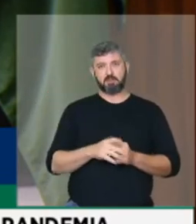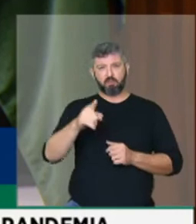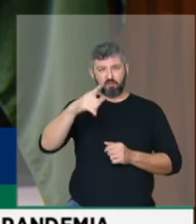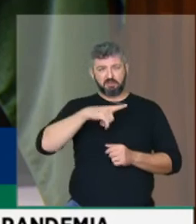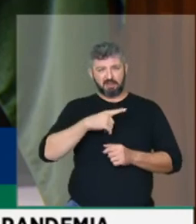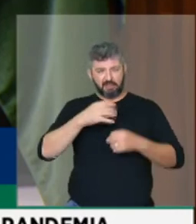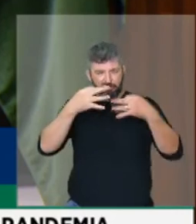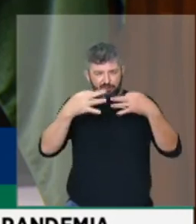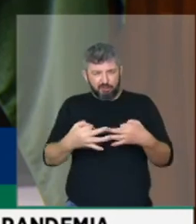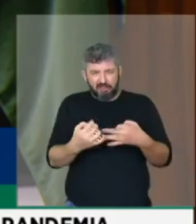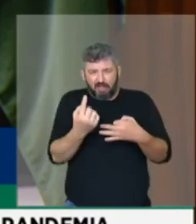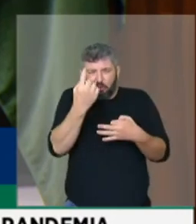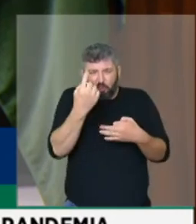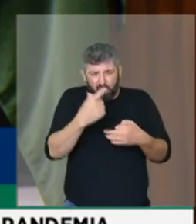PINGO DE DIGNIDADE AINDA LHE RESTA, RENUNCIE! E QUE O